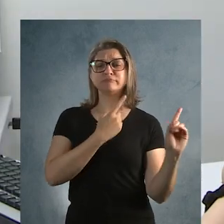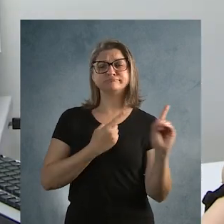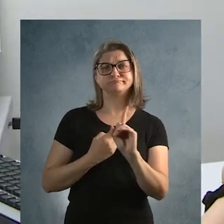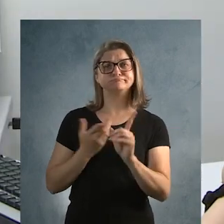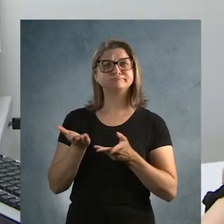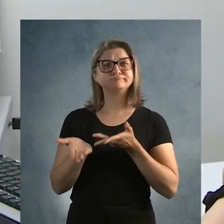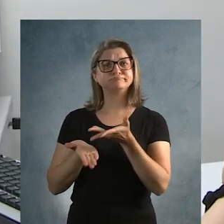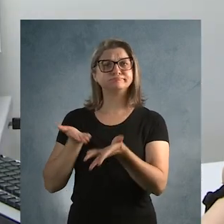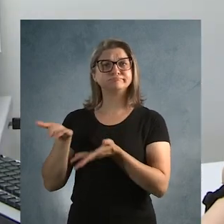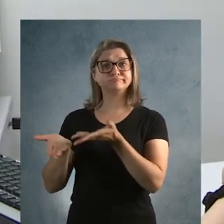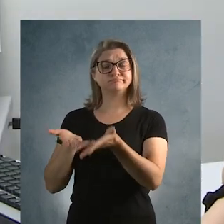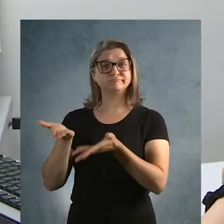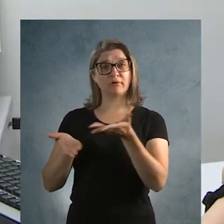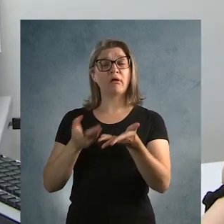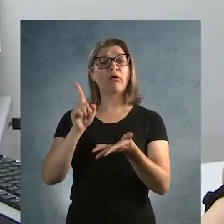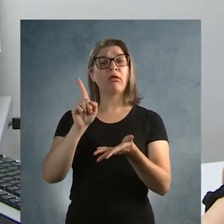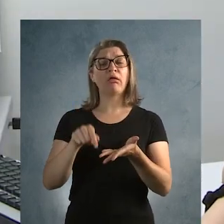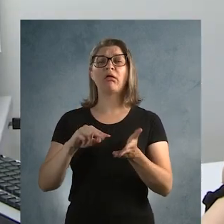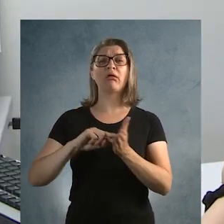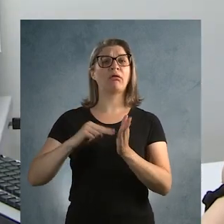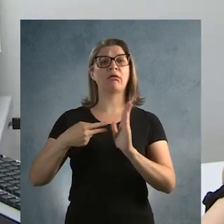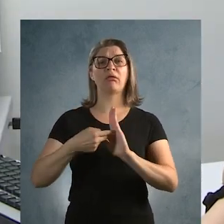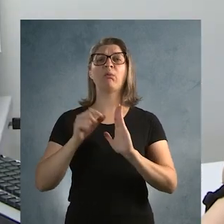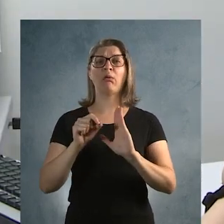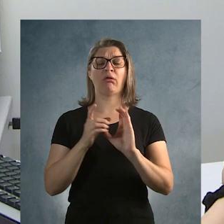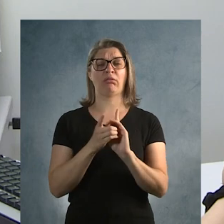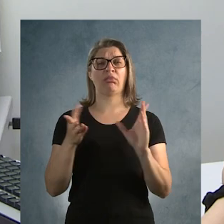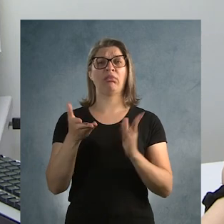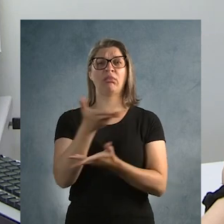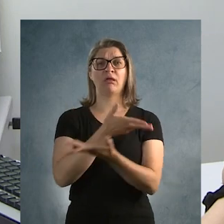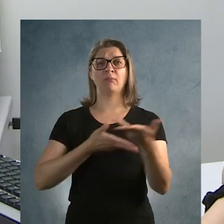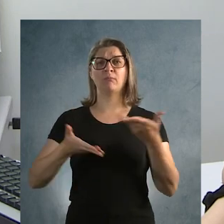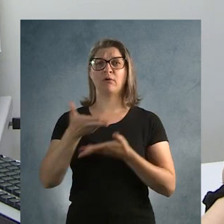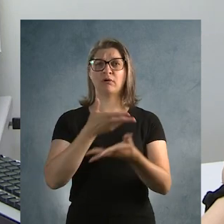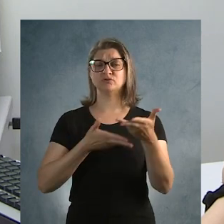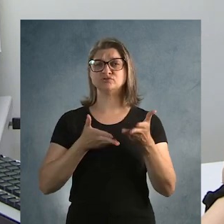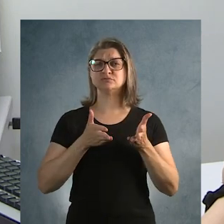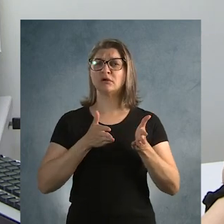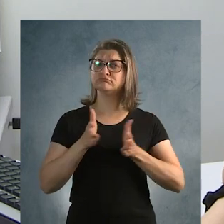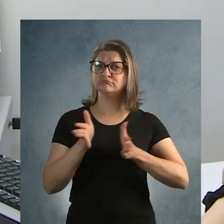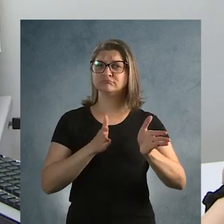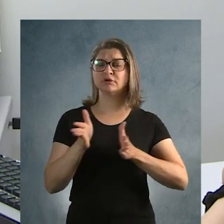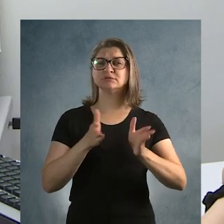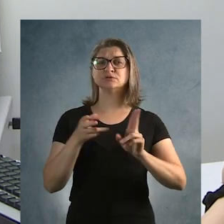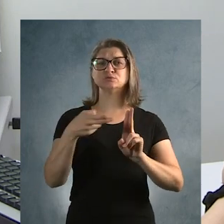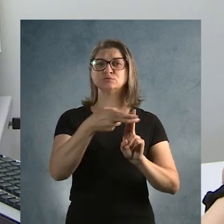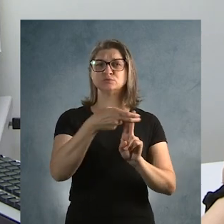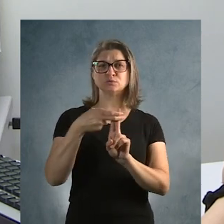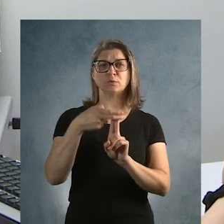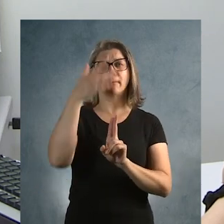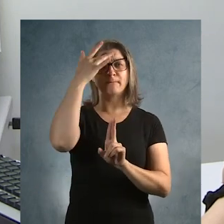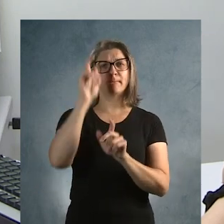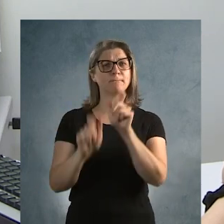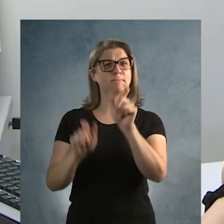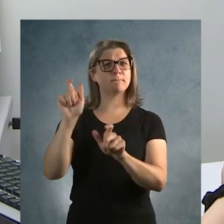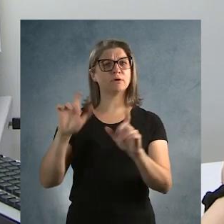É uma forma também de democratizar o acesso ao SUS, especialmente às pessoas surdas que podem também ser acolhidas